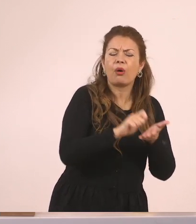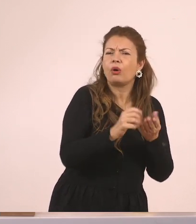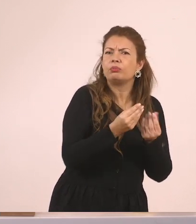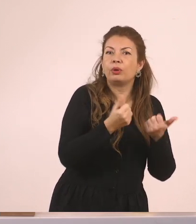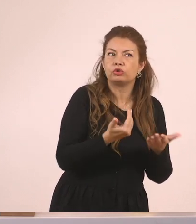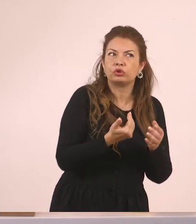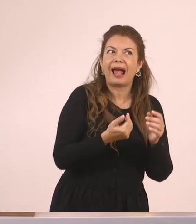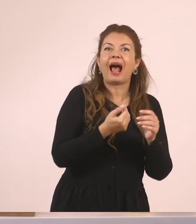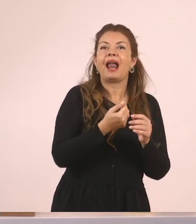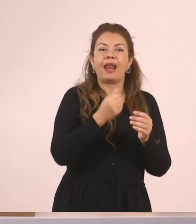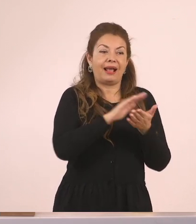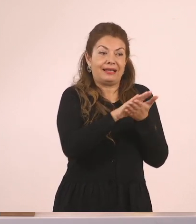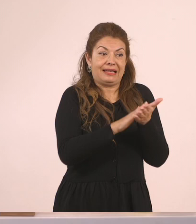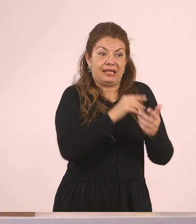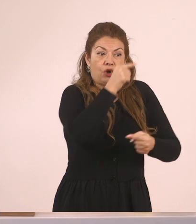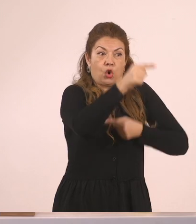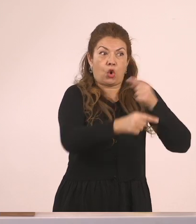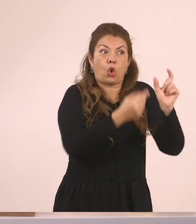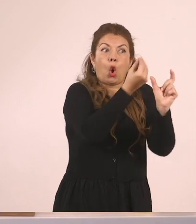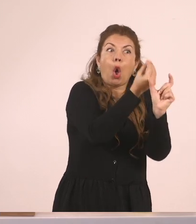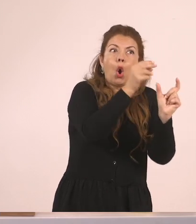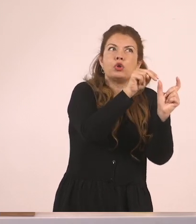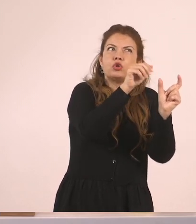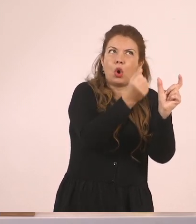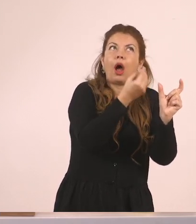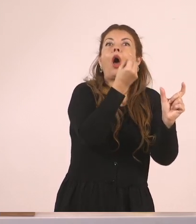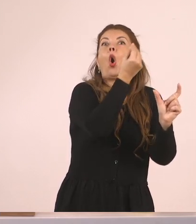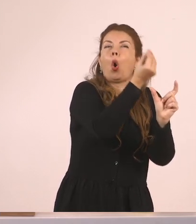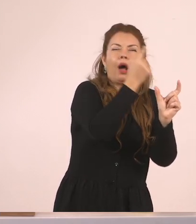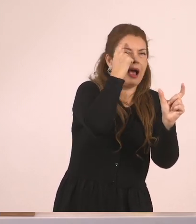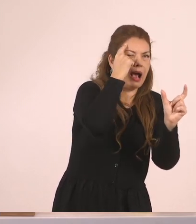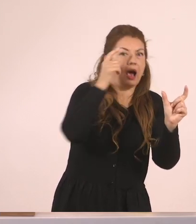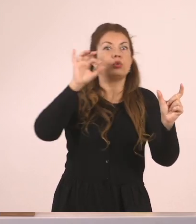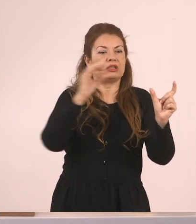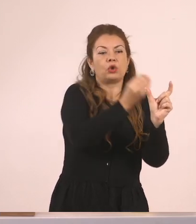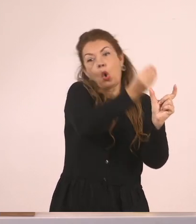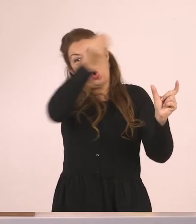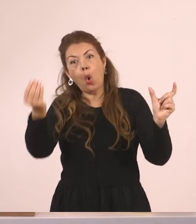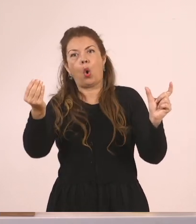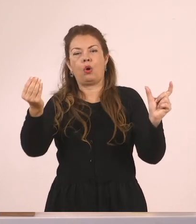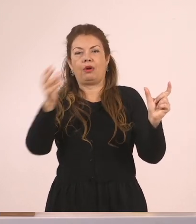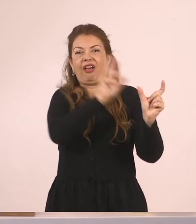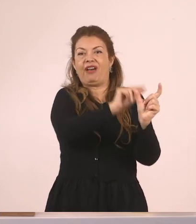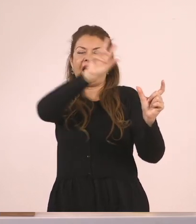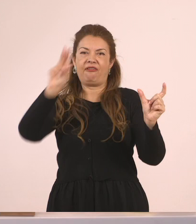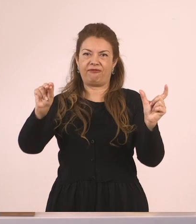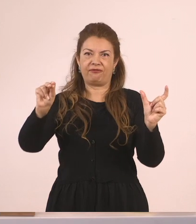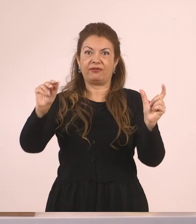άρα και η ανακύκλωση θέλει ω. Να το. Το ω λοιπόν το διατηρεί.